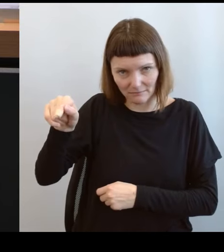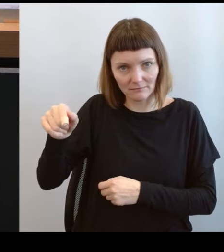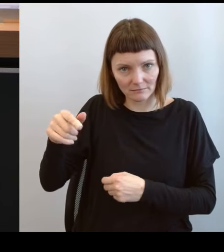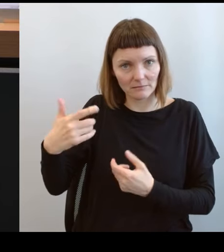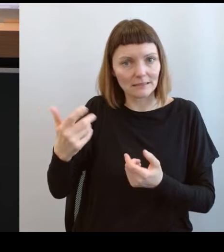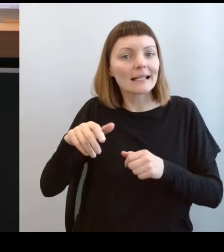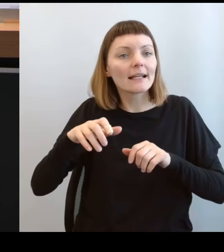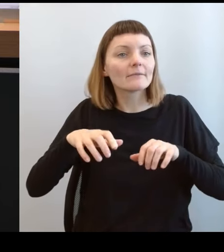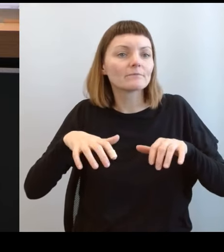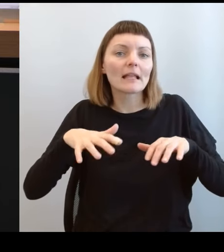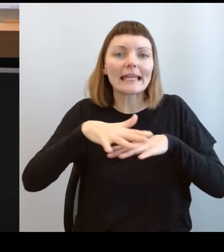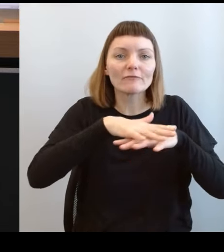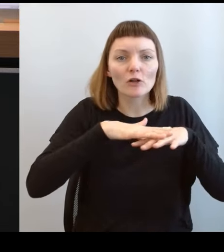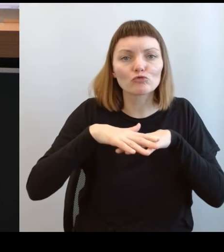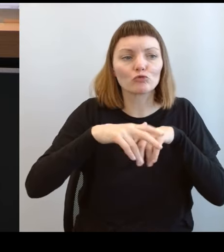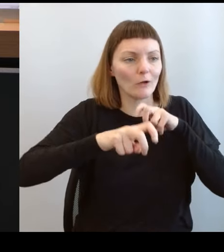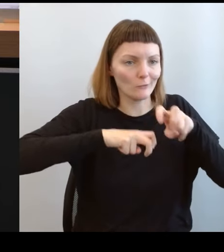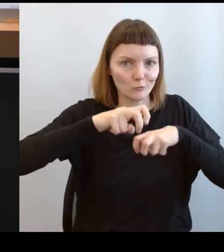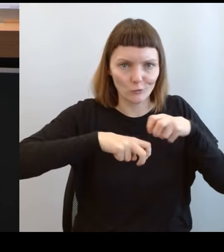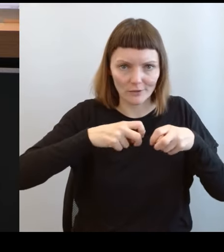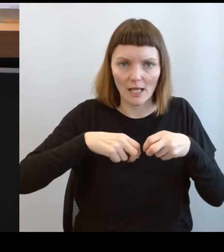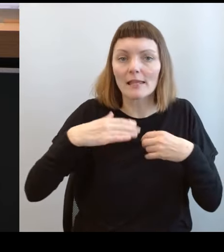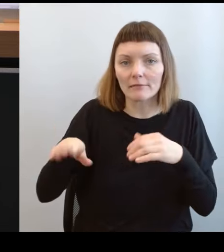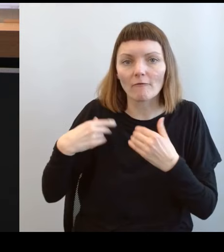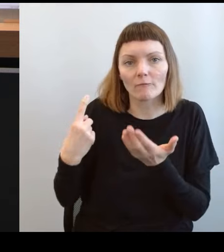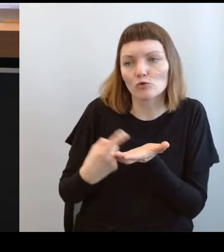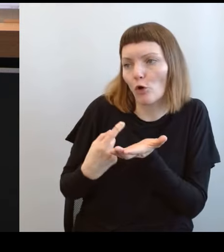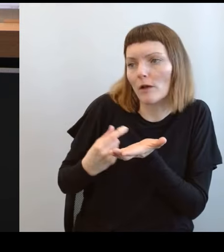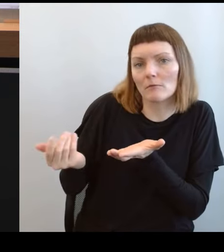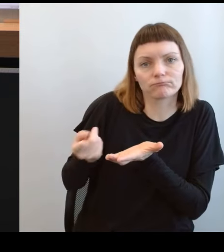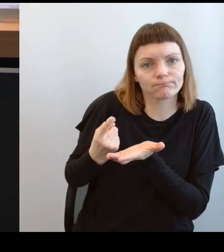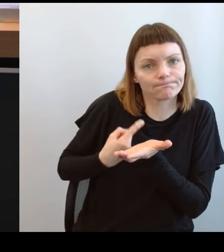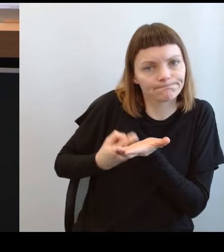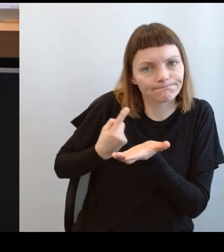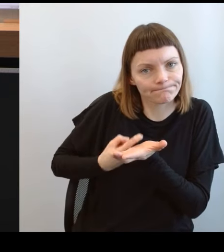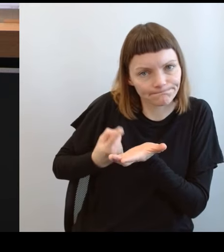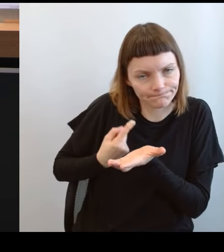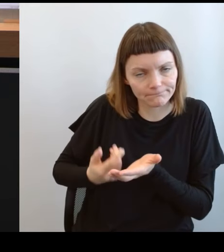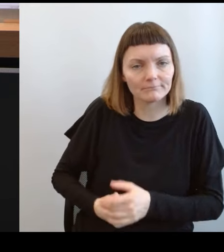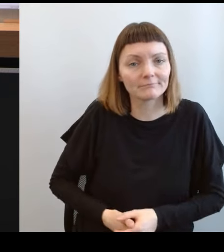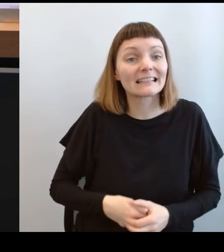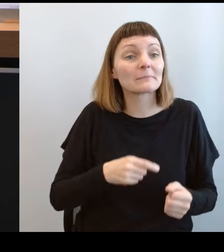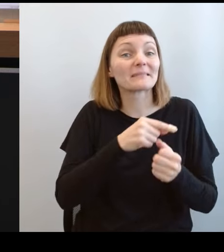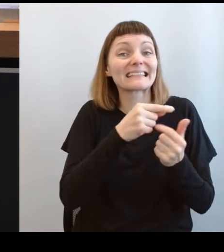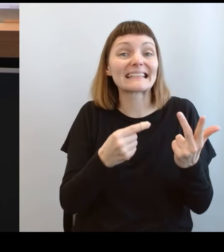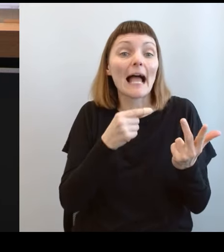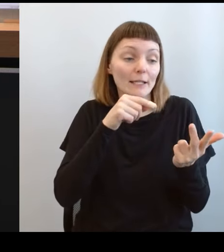mindestens drei Gründen richtig. Erstens: Es schließt die angesprochene Gerechtigkeitslücke zu den privaten